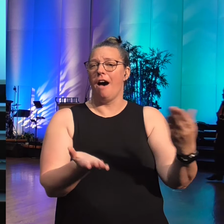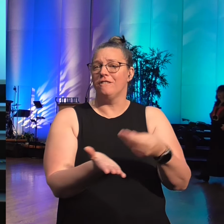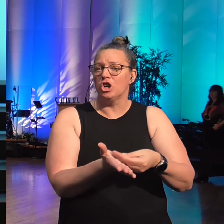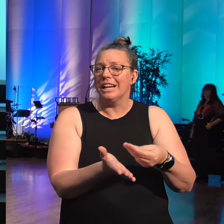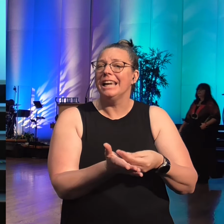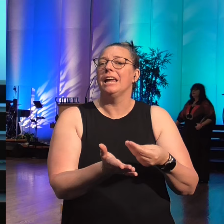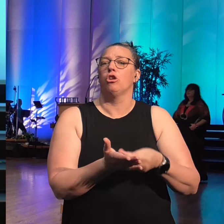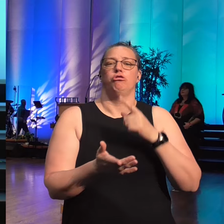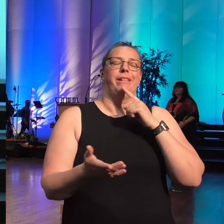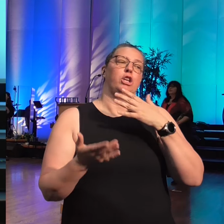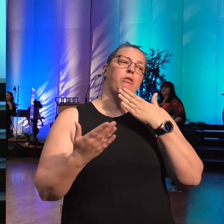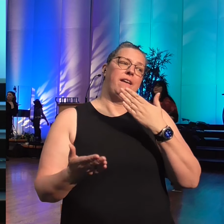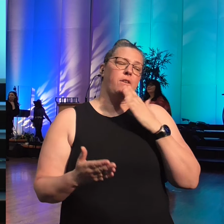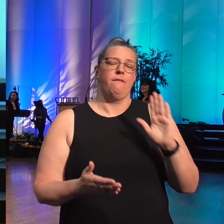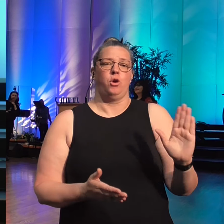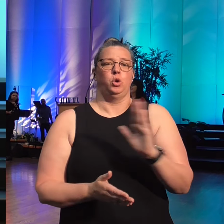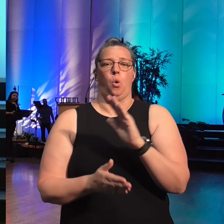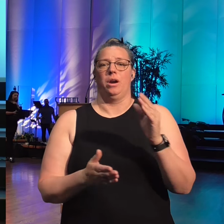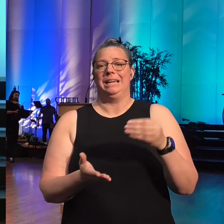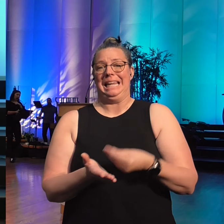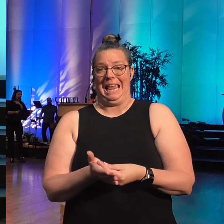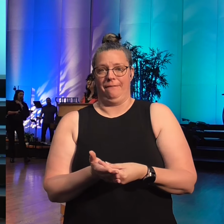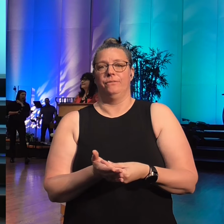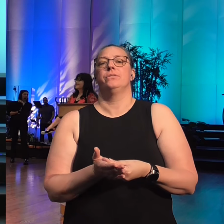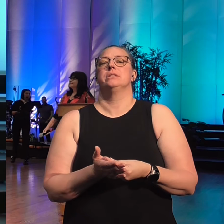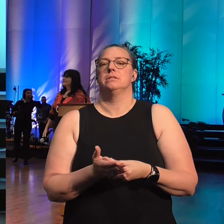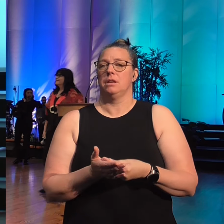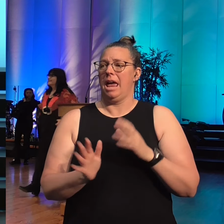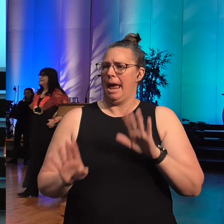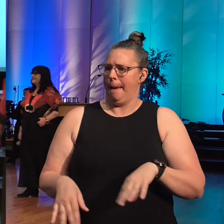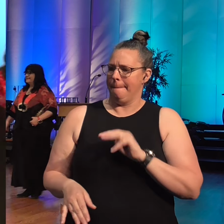muy agradecidos por todos los regalos que le das a Mile High Church Hola Michelle, ¿qué haces? ¿Qué tienes